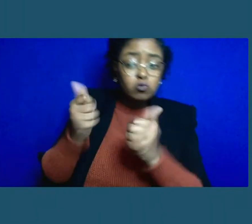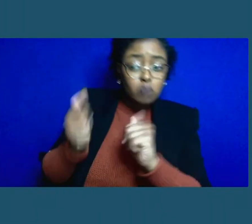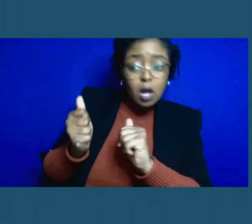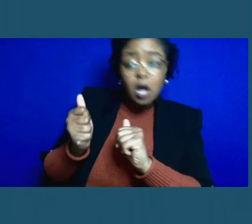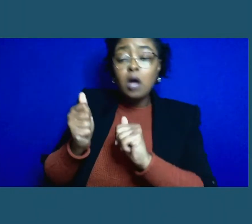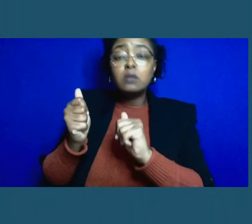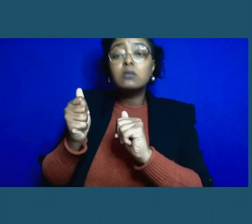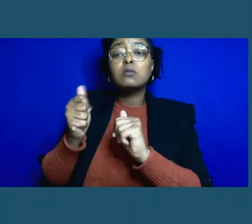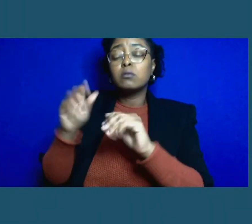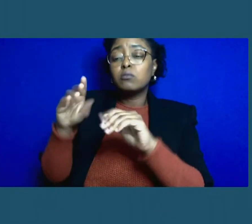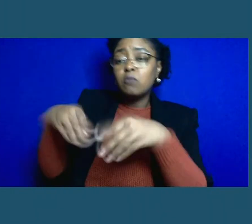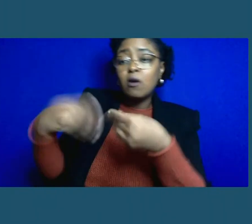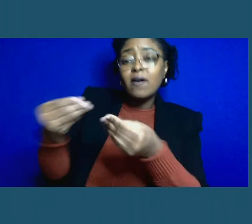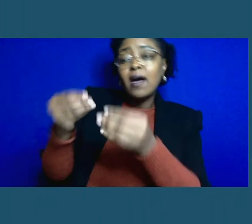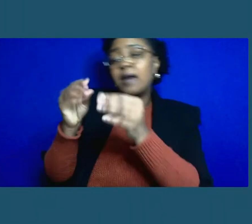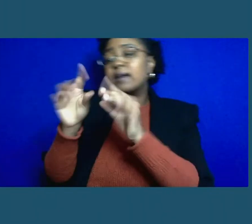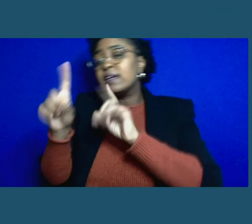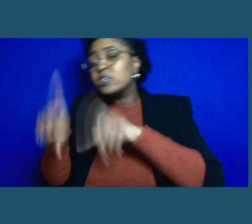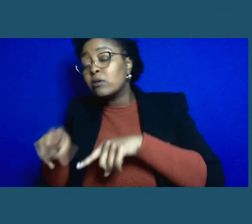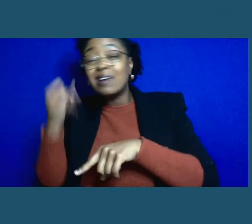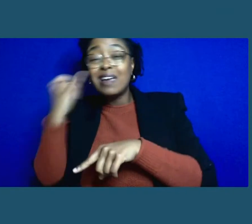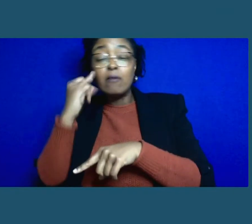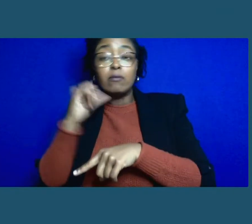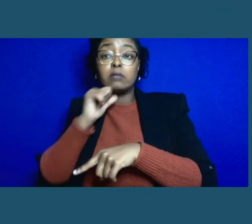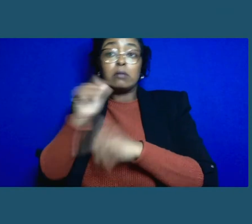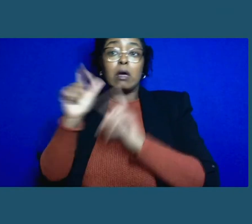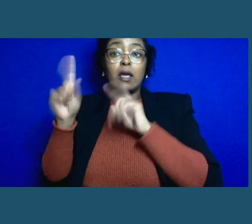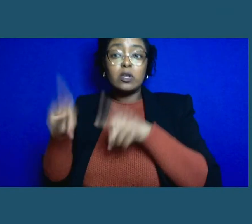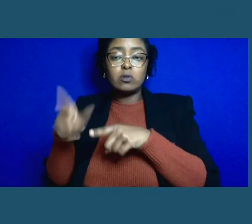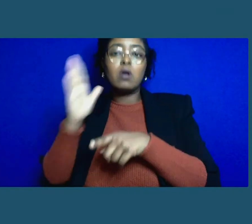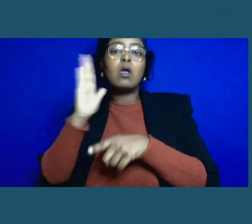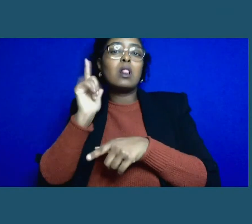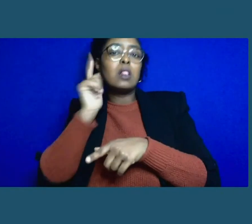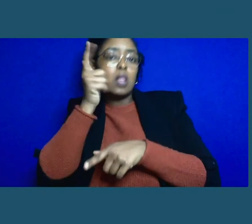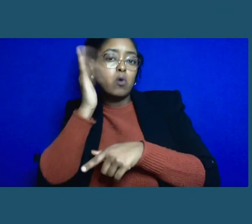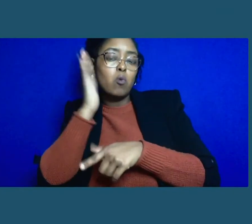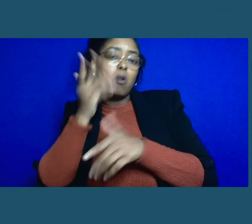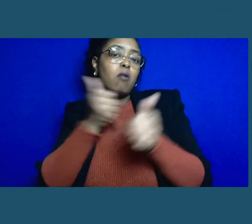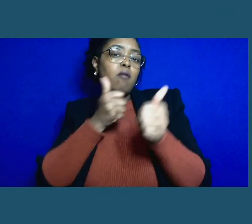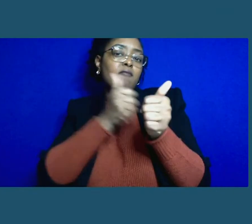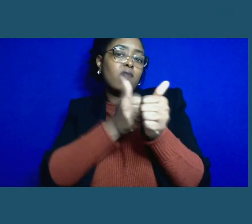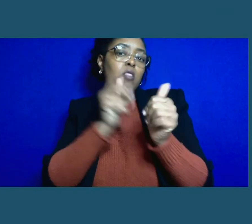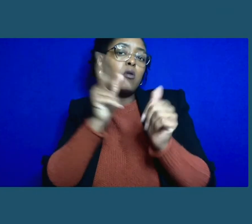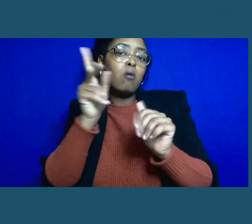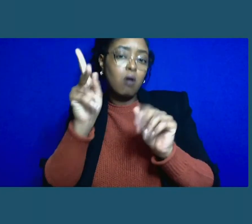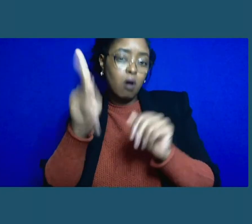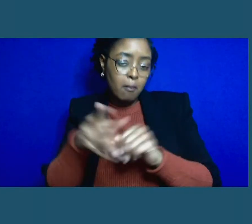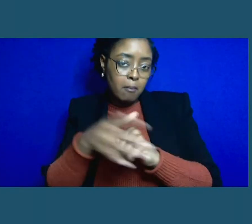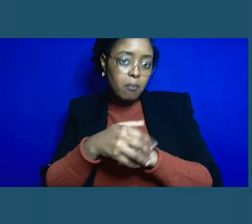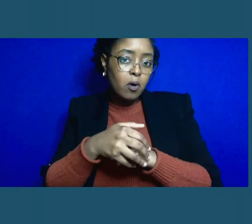moderators that will attempt to provide responses and where we